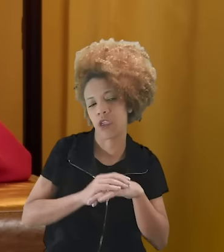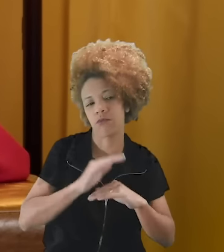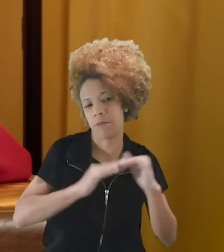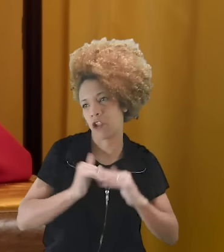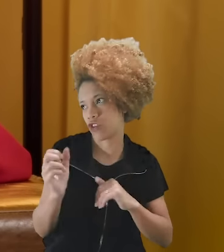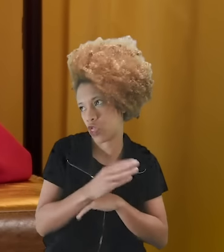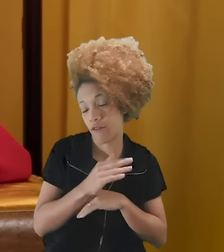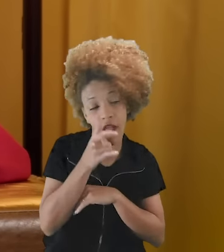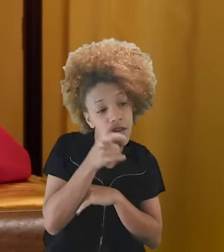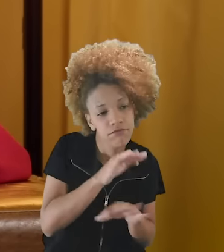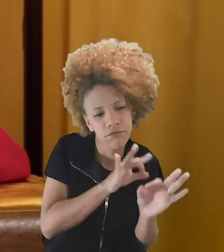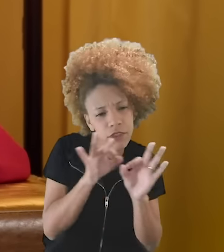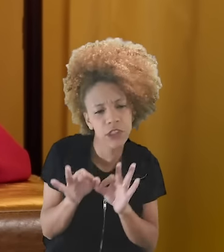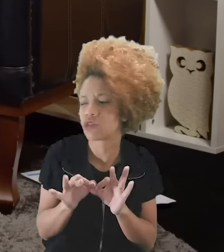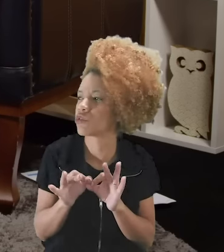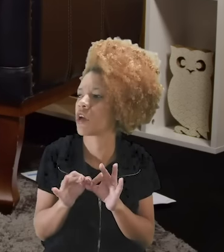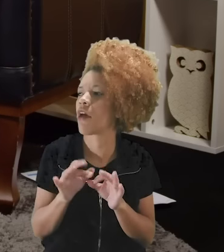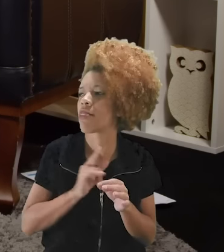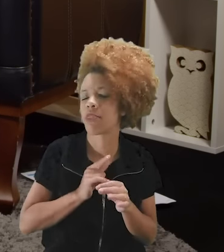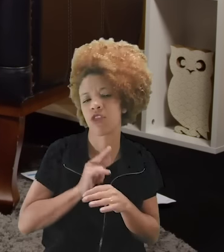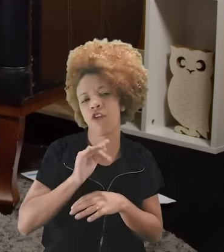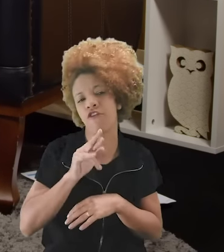uma modalidade nova é assistir campeonato eu fui convidada para fazer o campeonato de free Fire